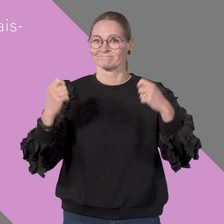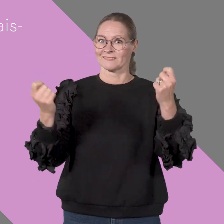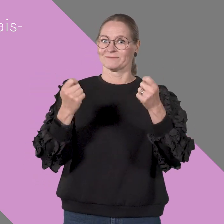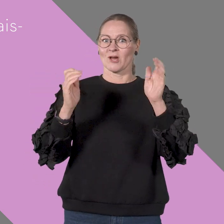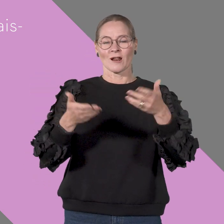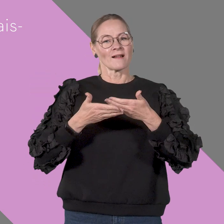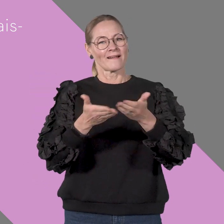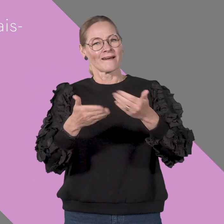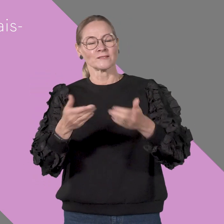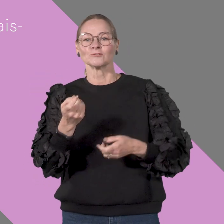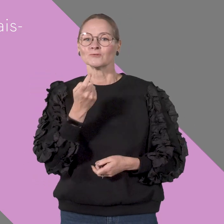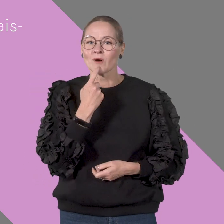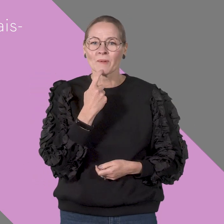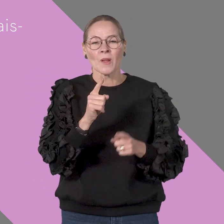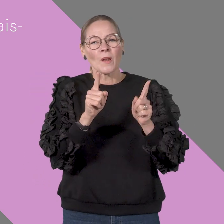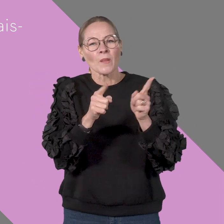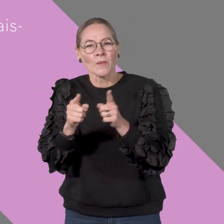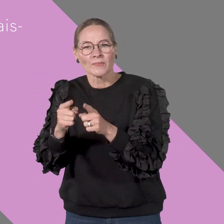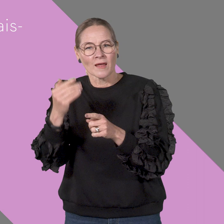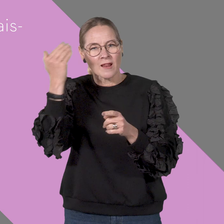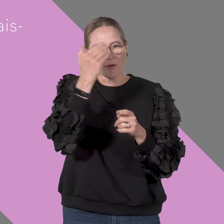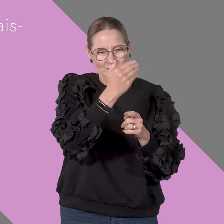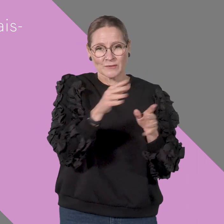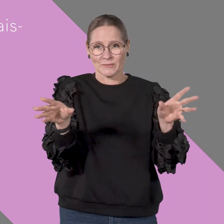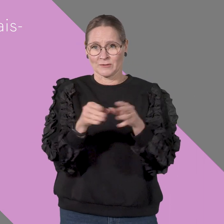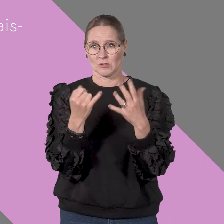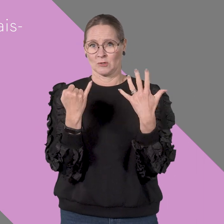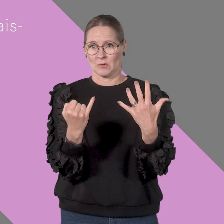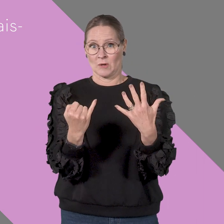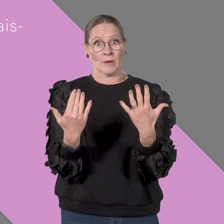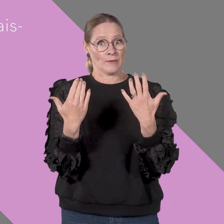ja nyt kuusi festivaaleilla näytettyä suomalaista lyhytelokuvaa -